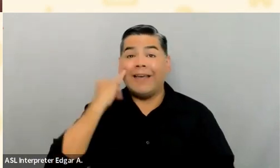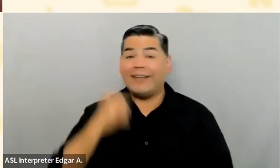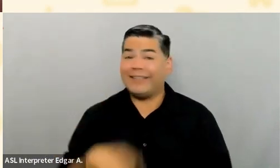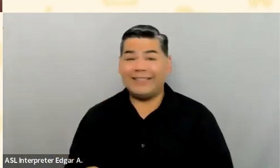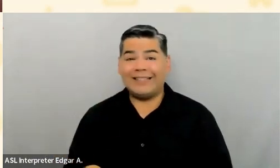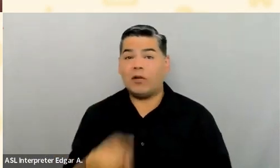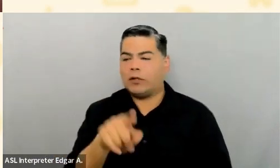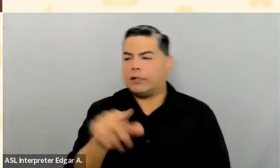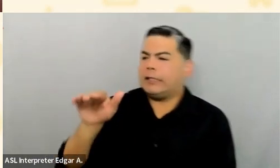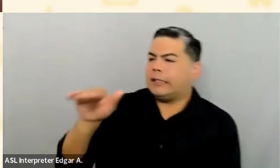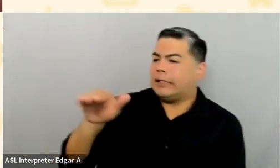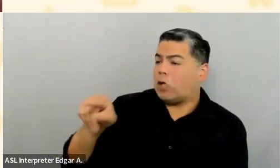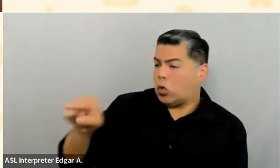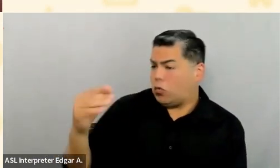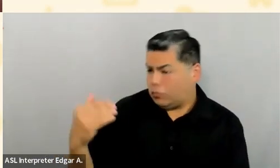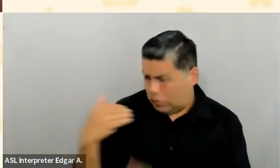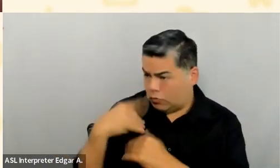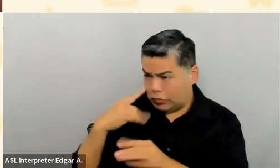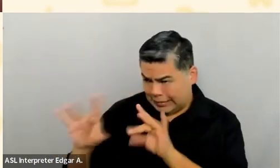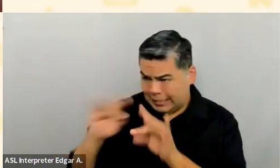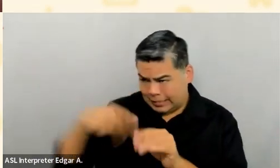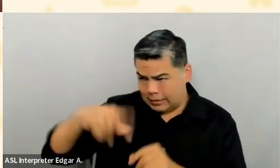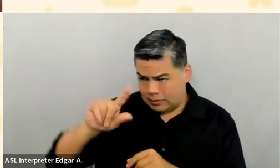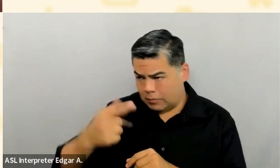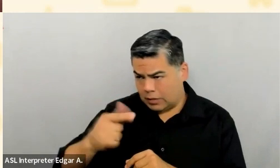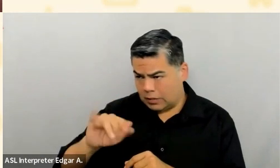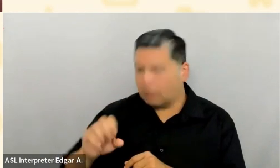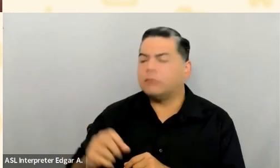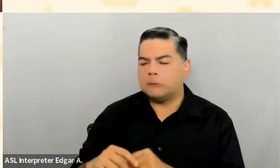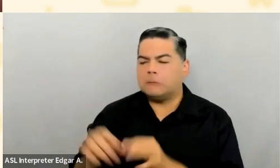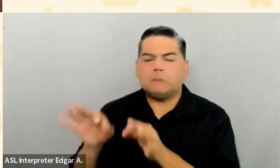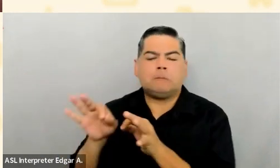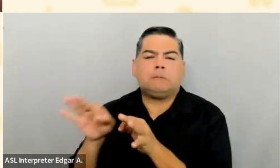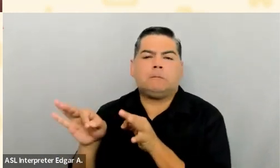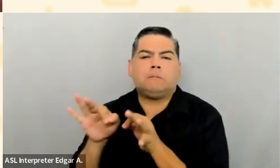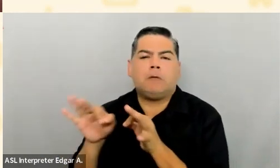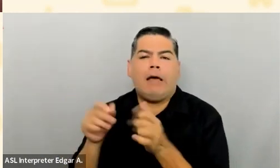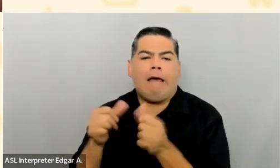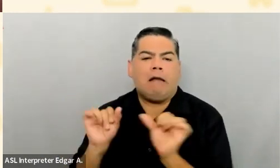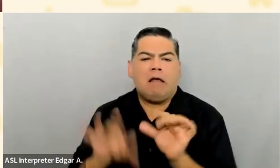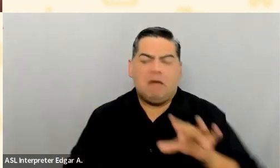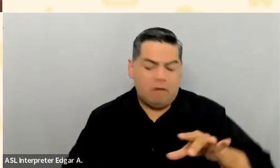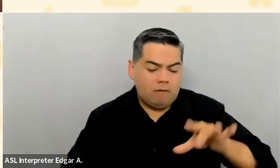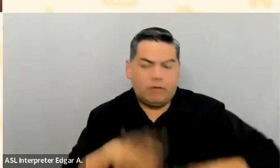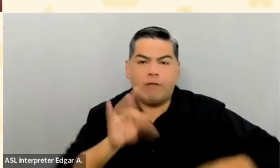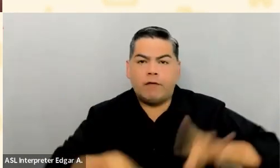a cargo de seleccionar los complementos cualquier hallazgo que tengas, con los que tu usas.